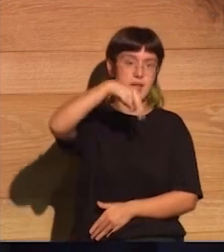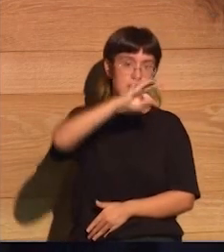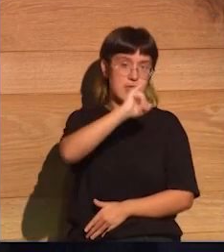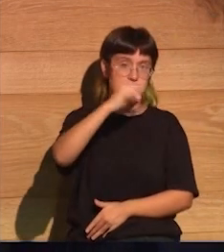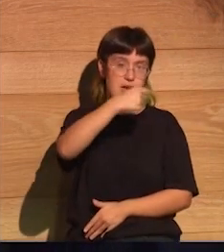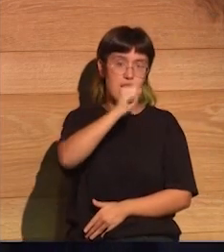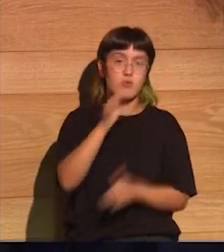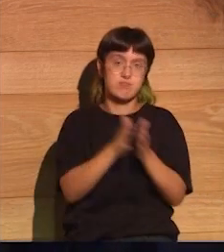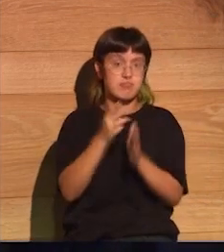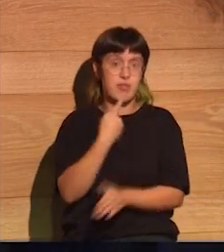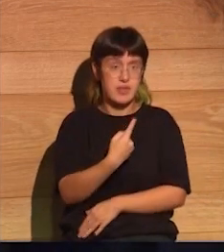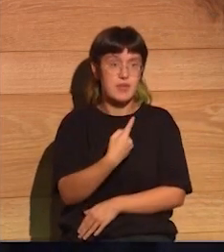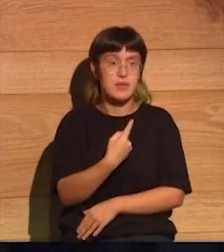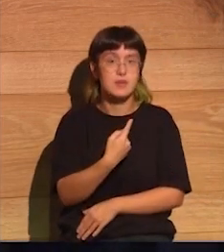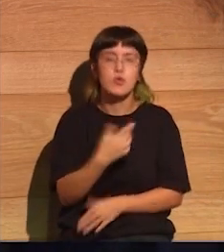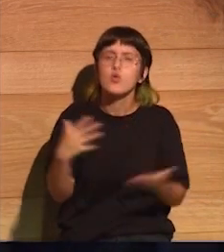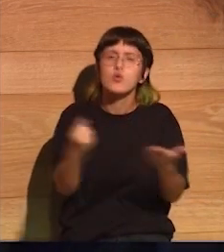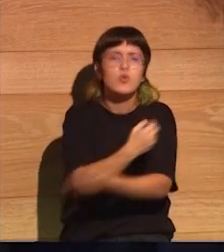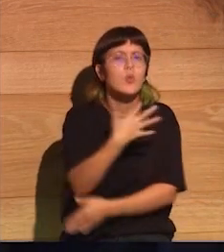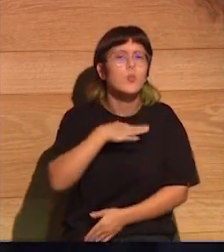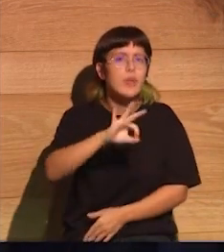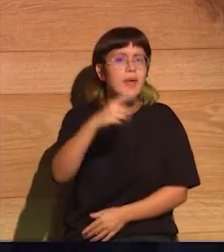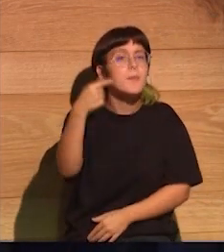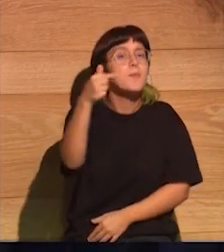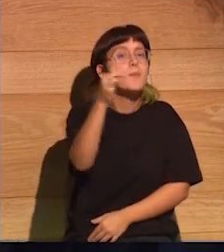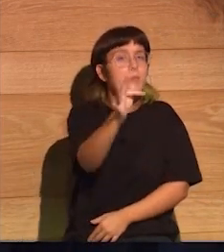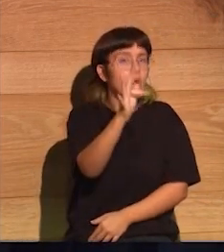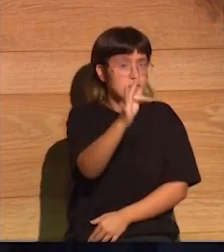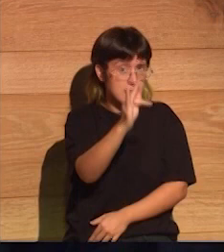todas las evoluciones son en positivo, pero que la persona la tenemos que tener